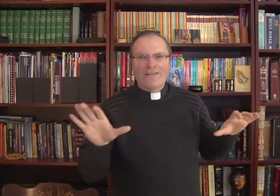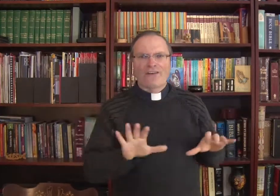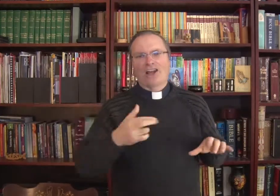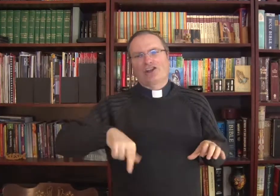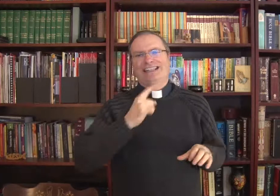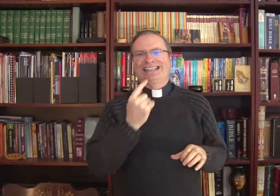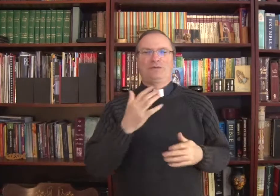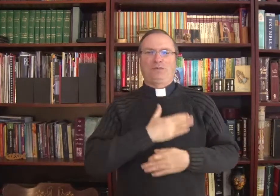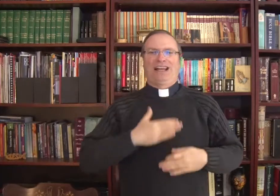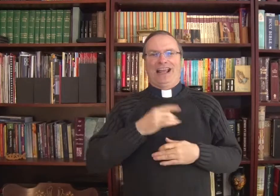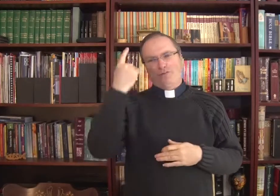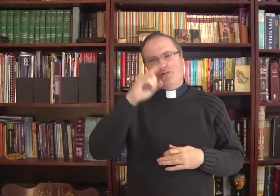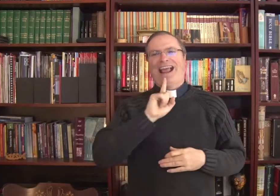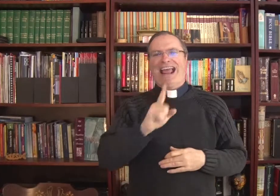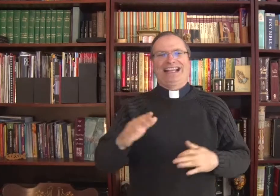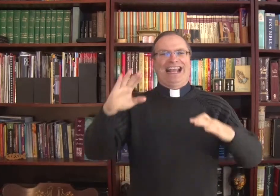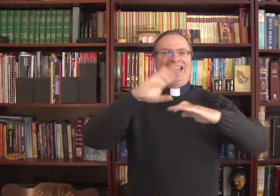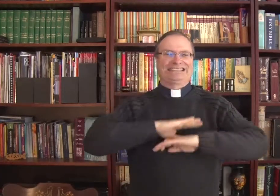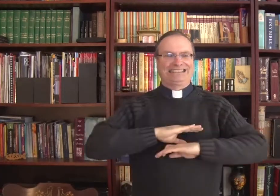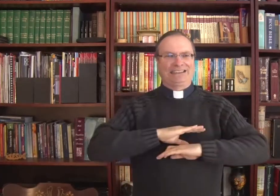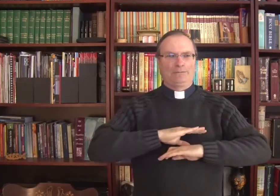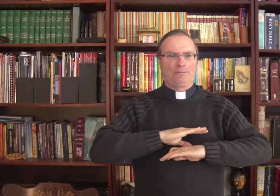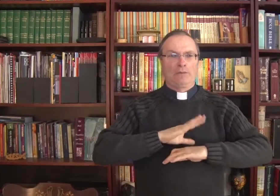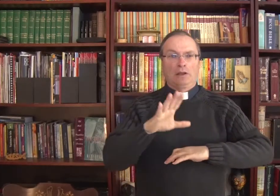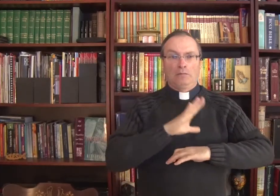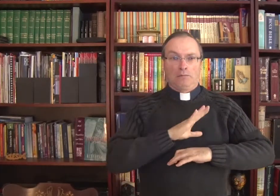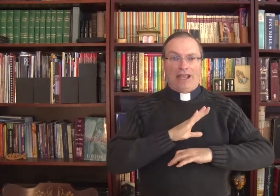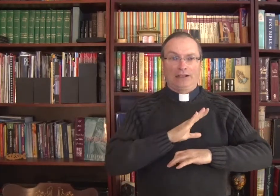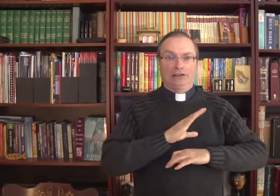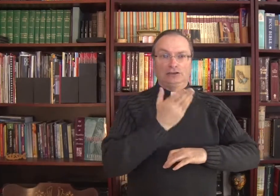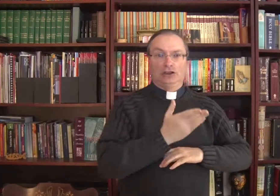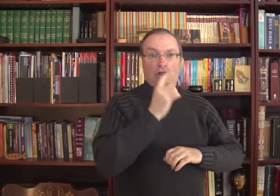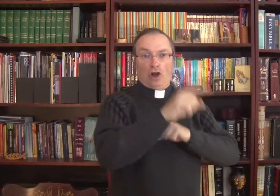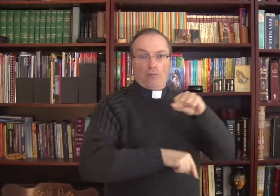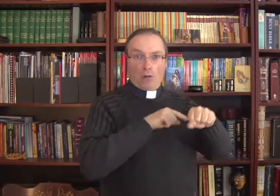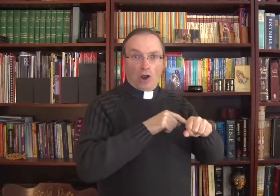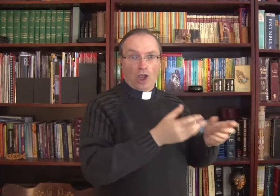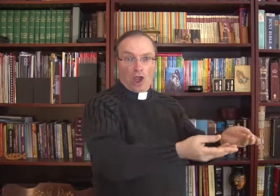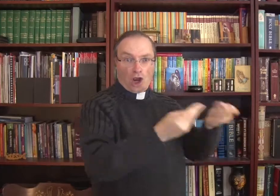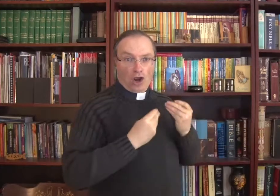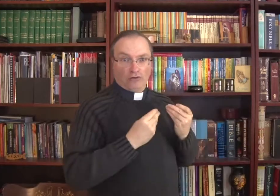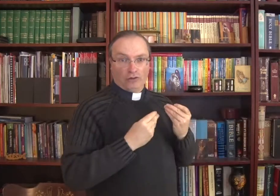faire ce qui nous plait pour être rassasié. Mais ce que le monde offre